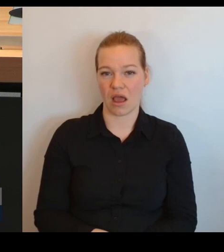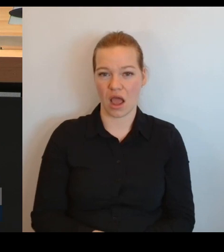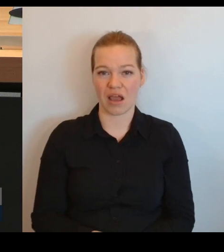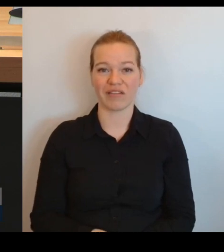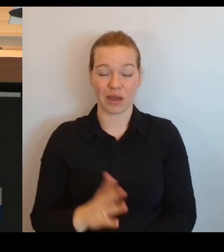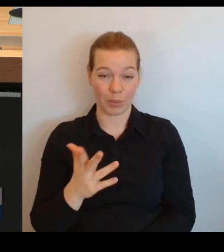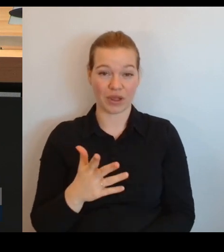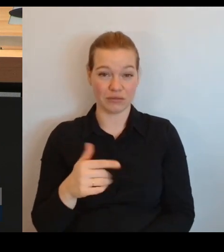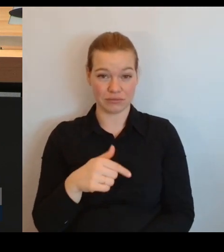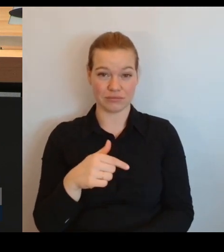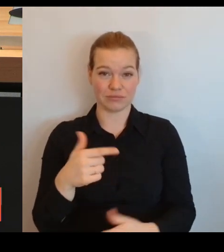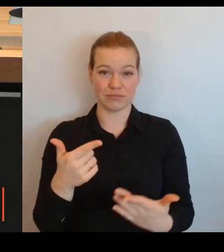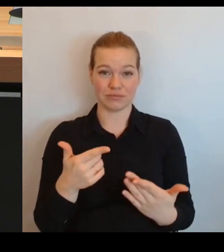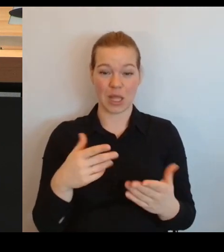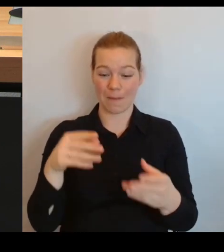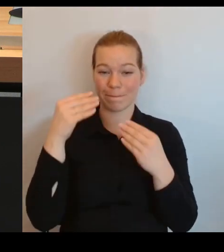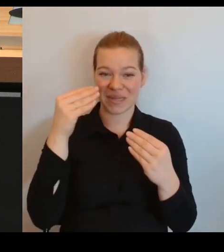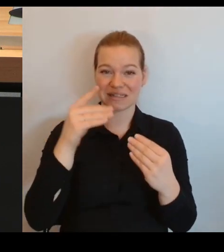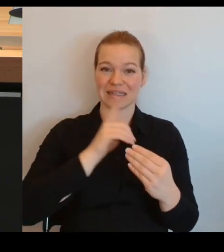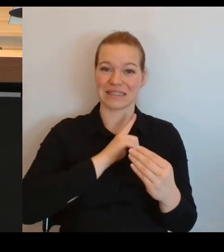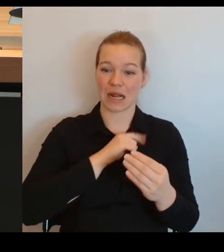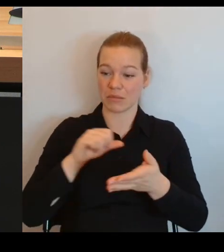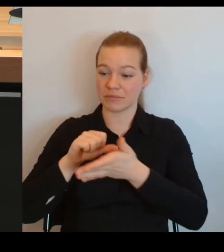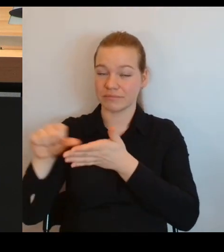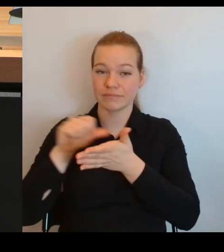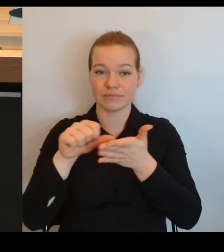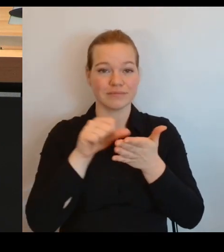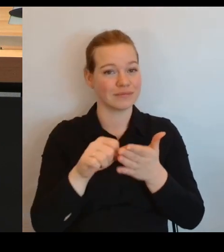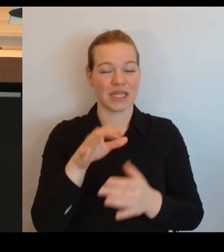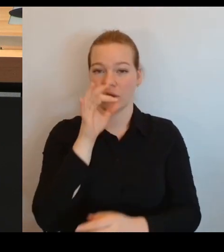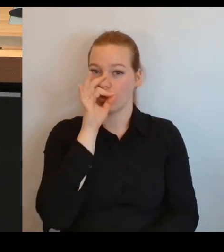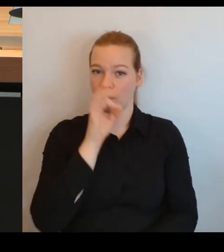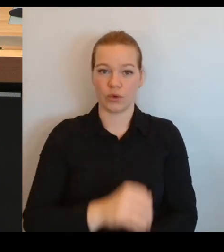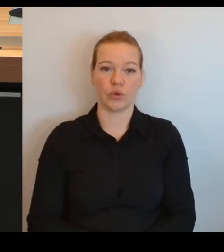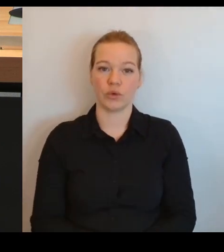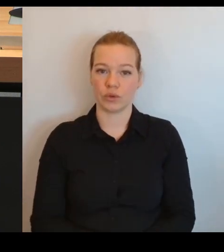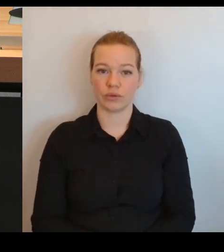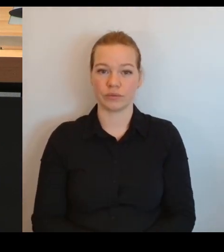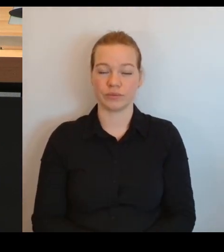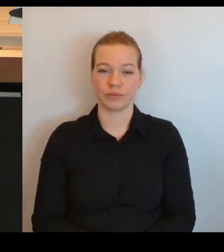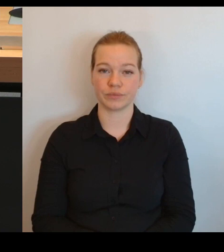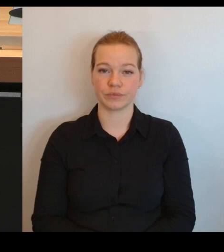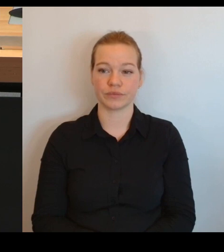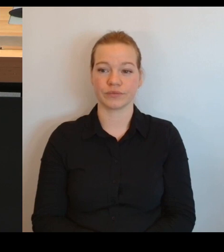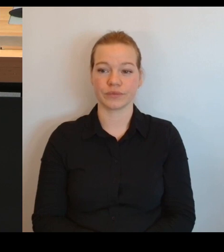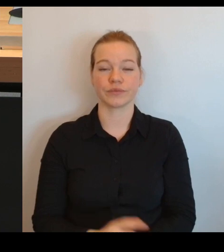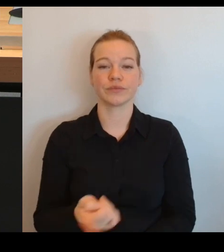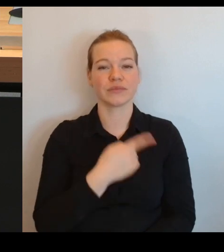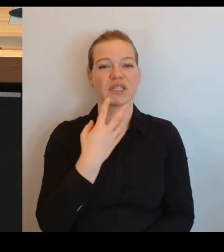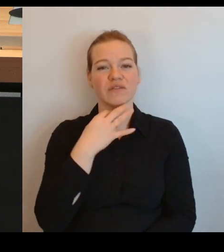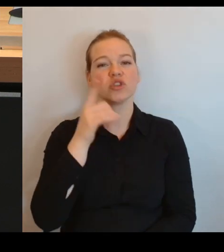Zugleich wollen wir damit aber auch Verbesserungen insbesondere für Pflegedienste, aber auch für stationäre Pflegeeinrichtungen erreichen.